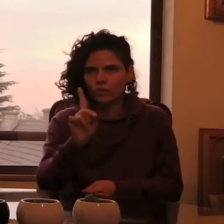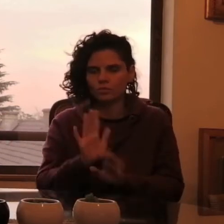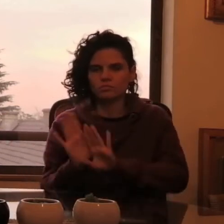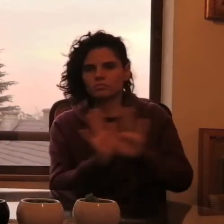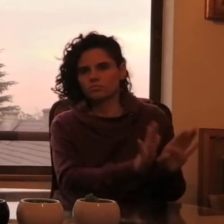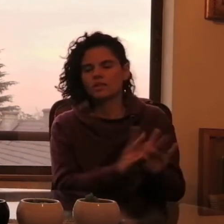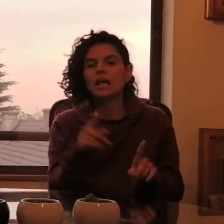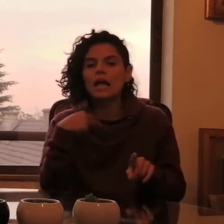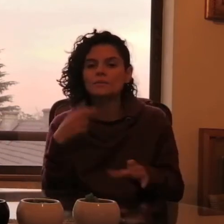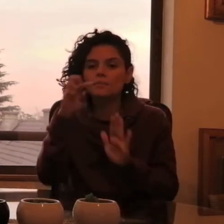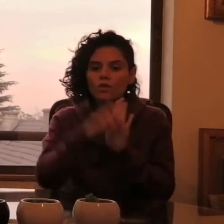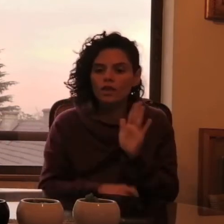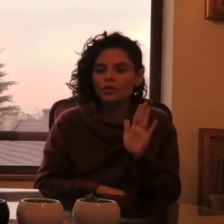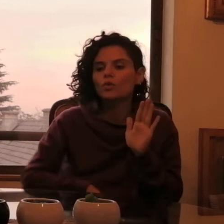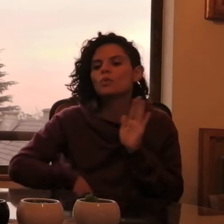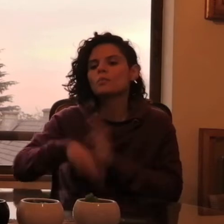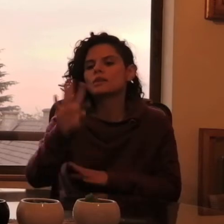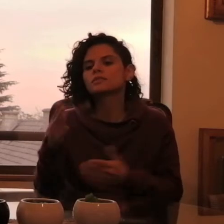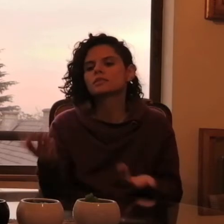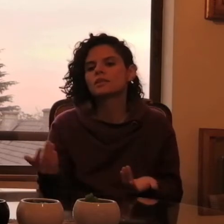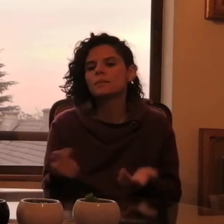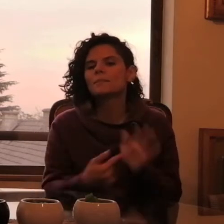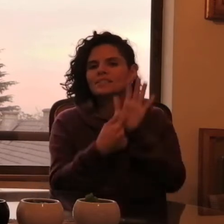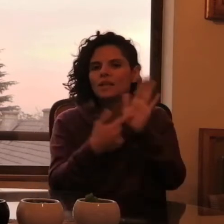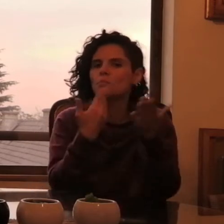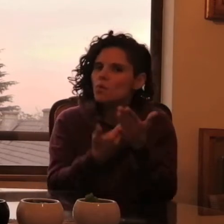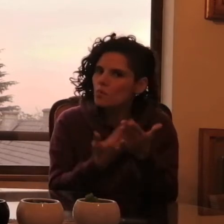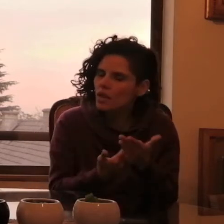en proyecto en presentando las propuestas y también controlando los